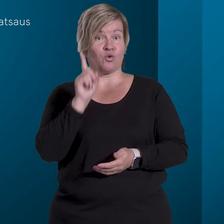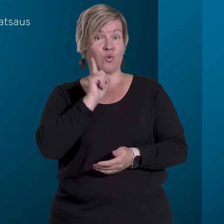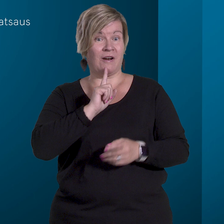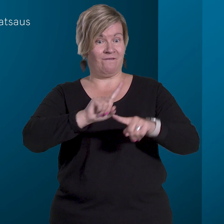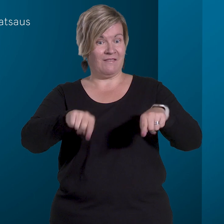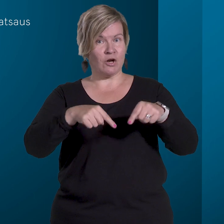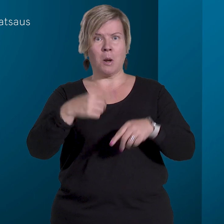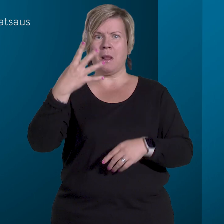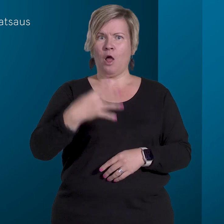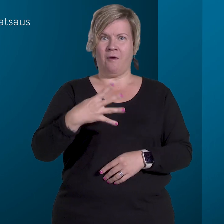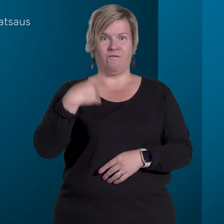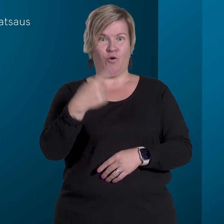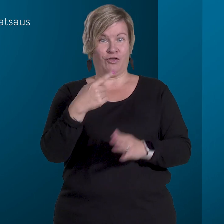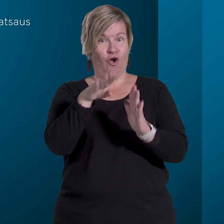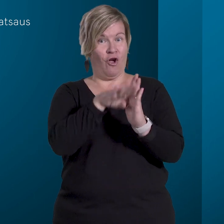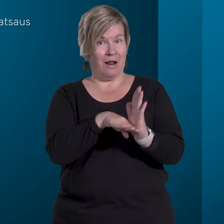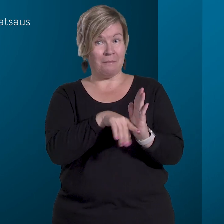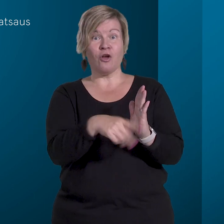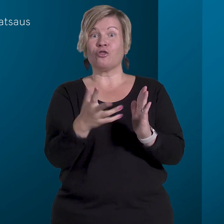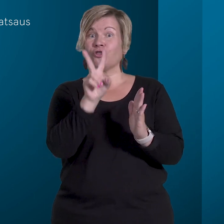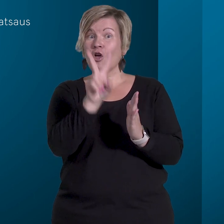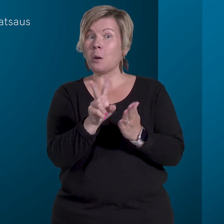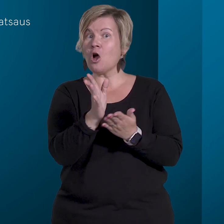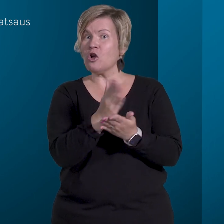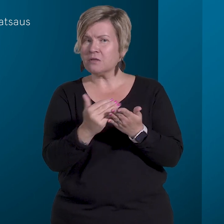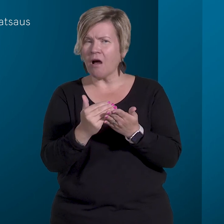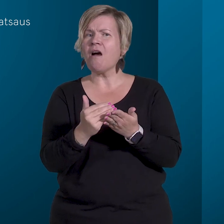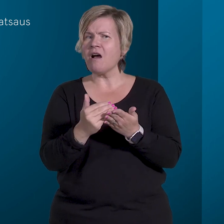Kuurojen Video 40 vuotta -ohjelman toisessa osassa -